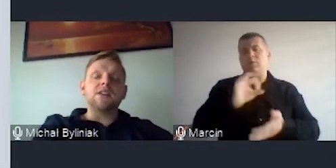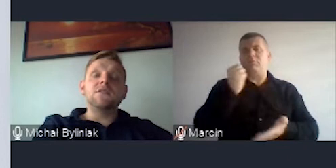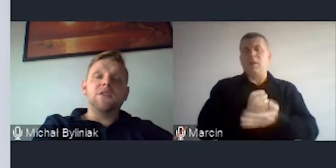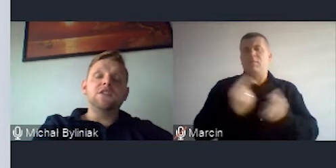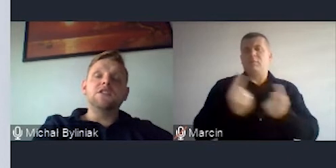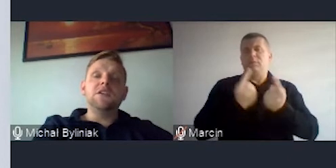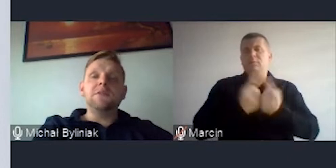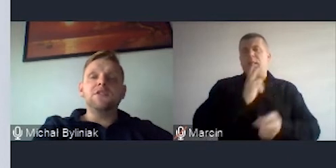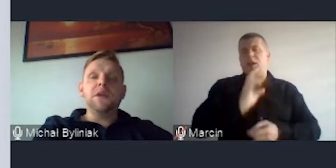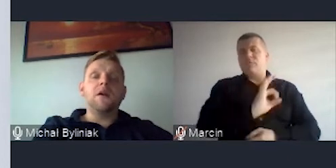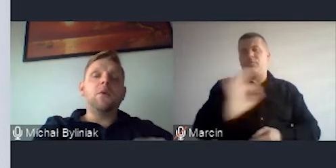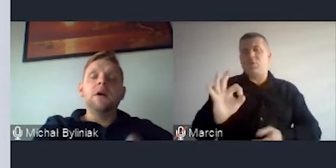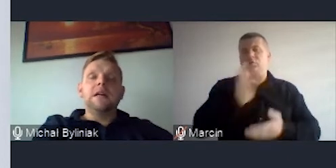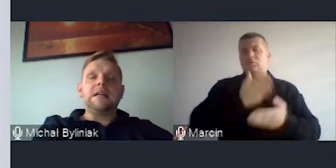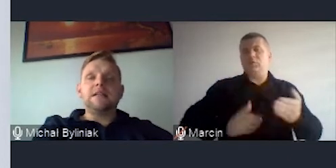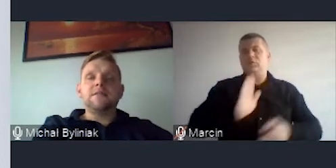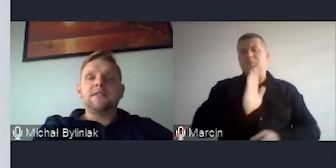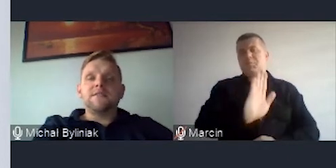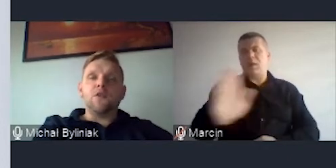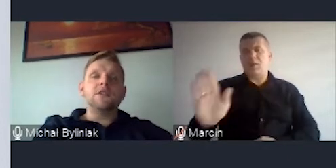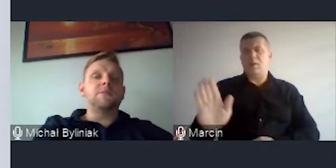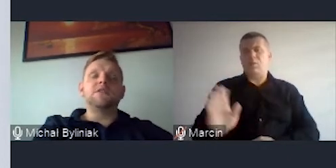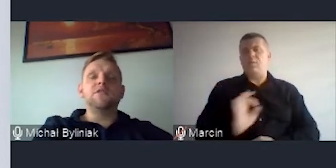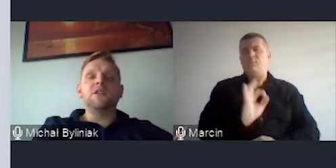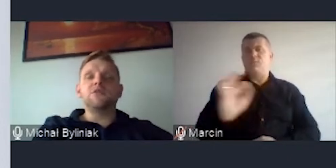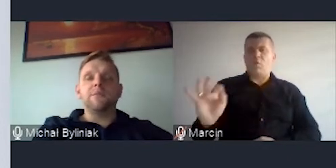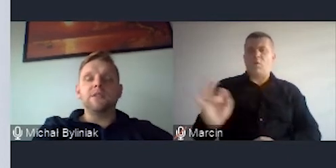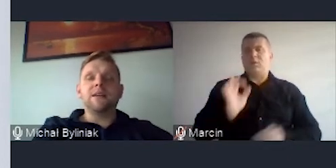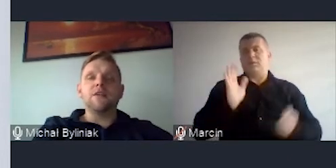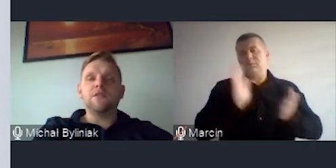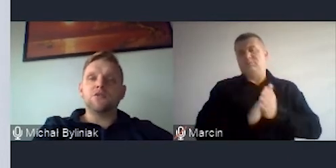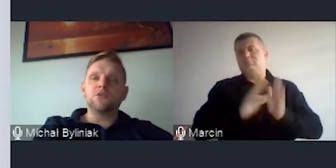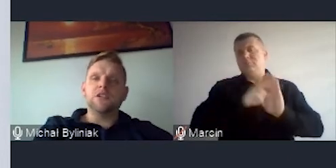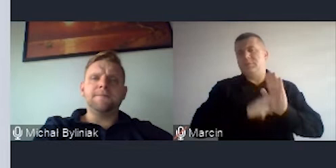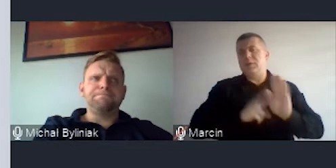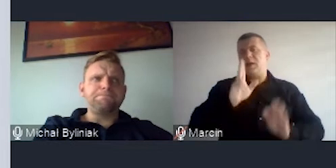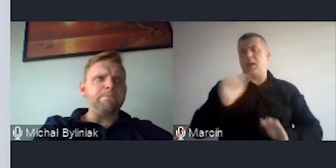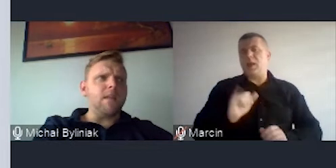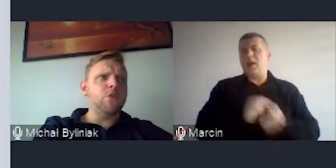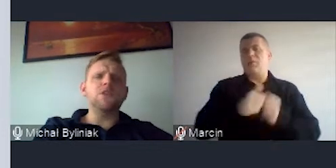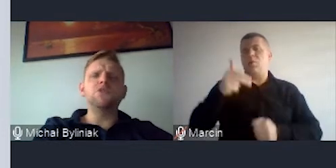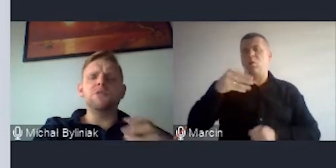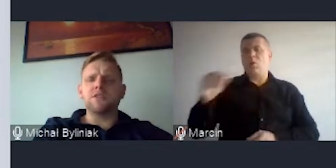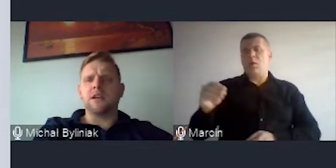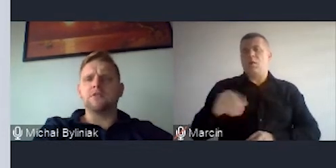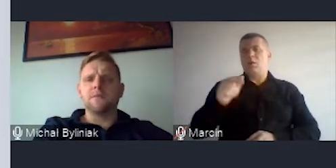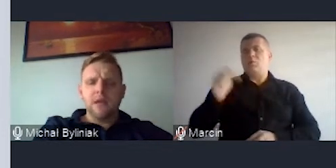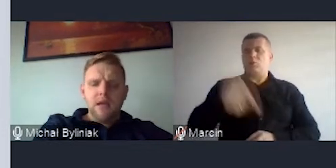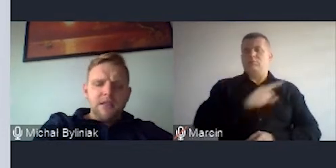Każdy w swojej dziedzinie będzie miał swoje specyficzne przepisy krajowe czy unijne, które musi przestrzegać.